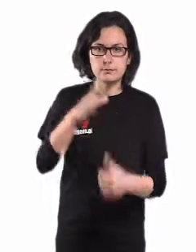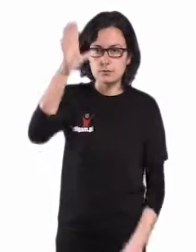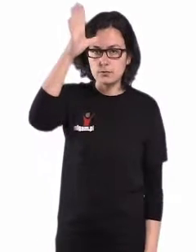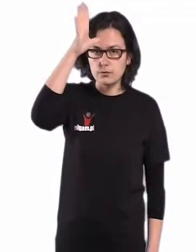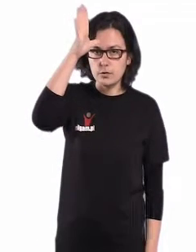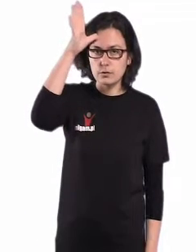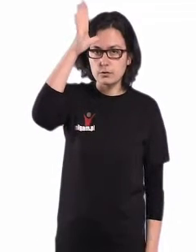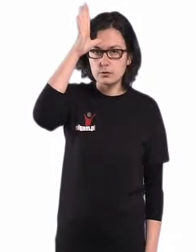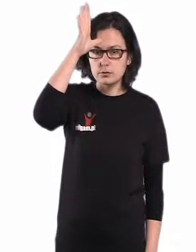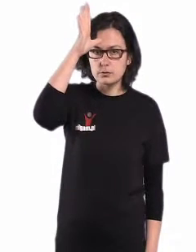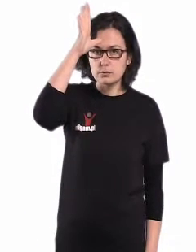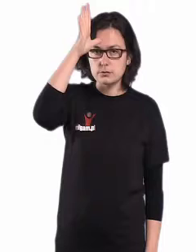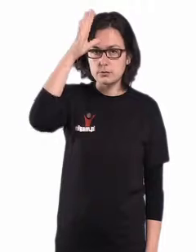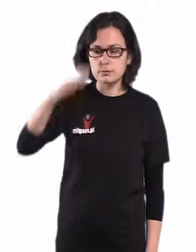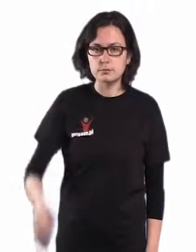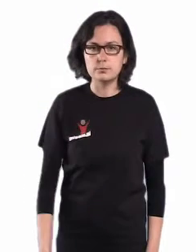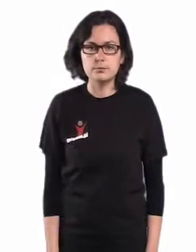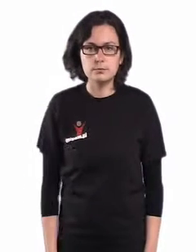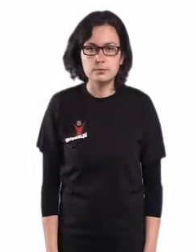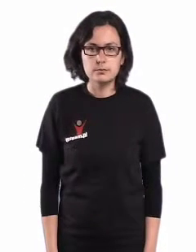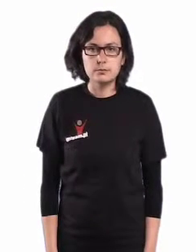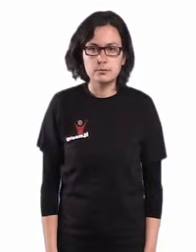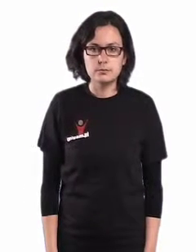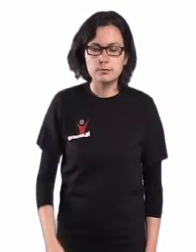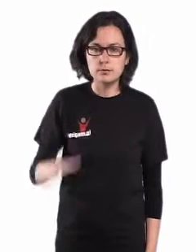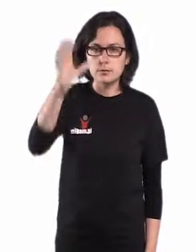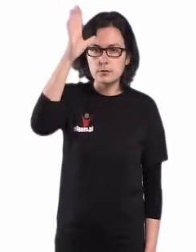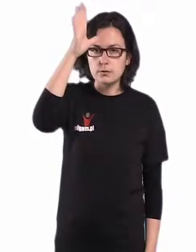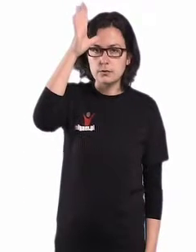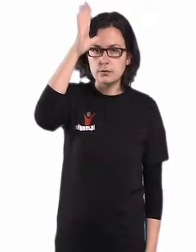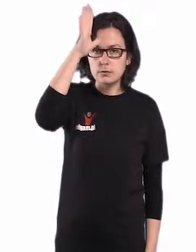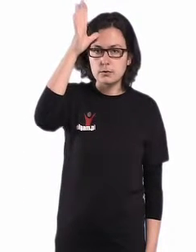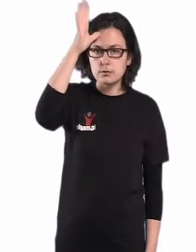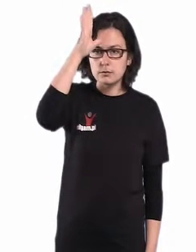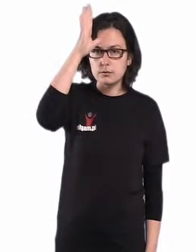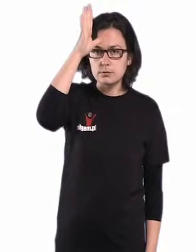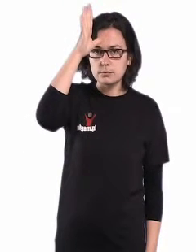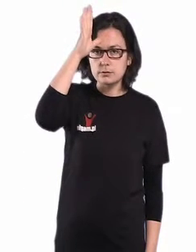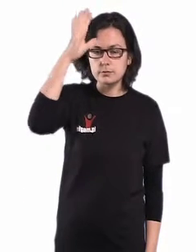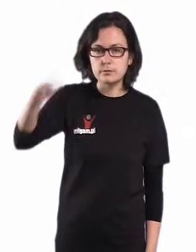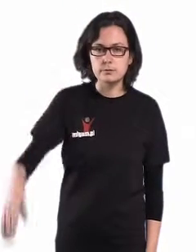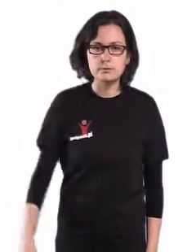1: Father / Dad